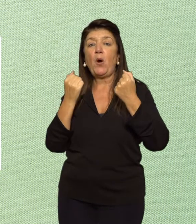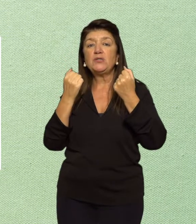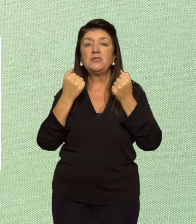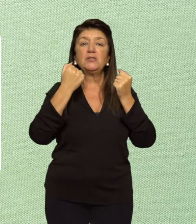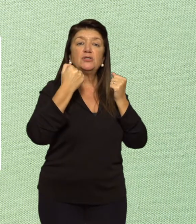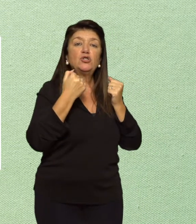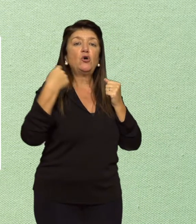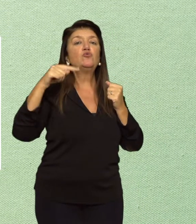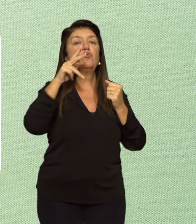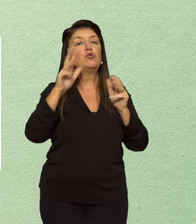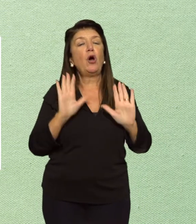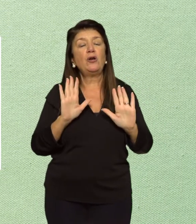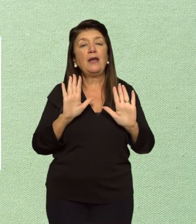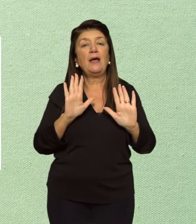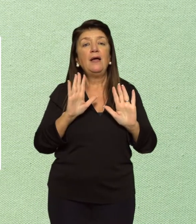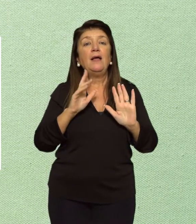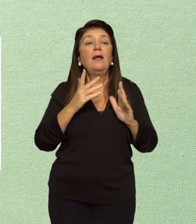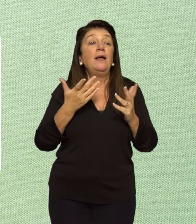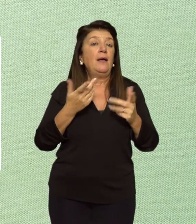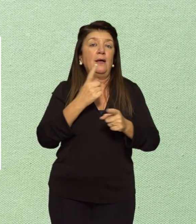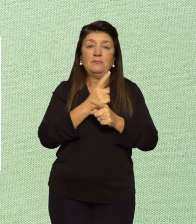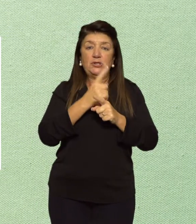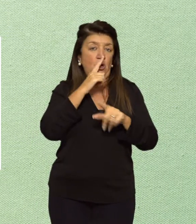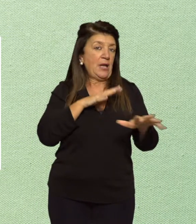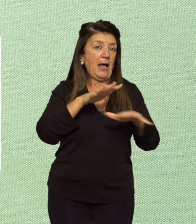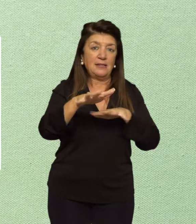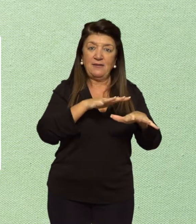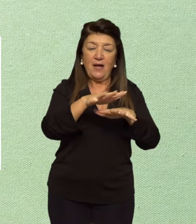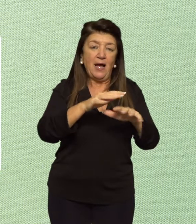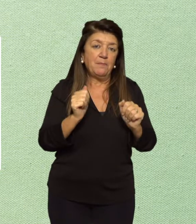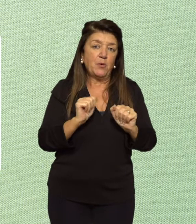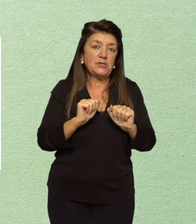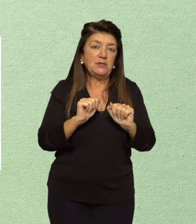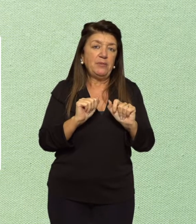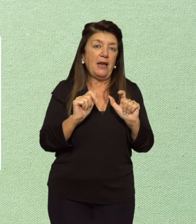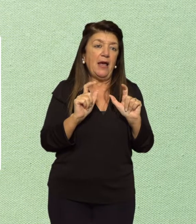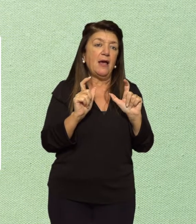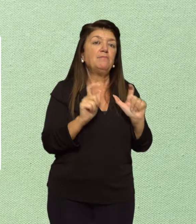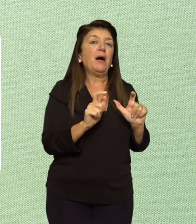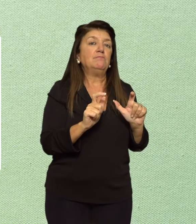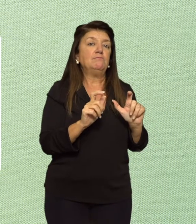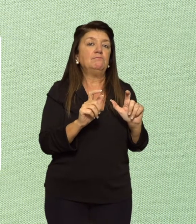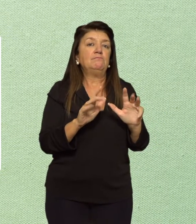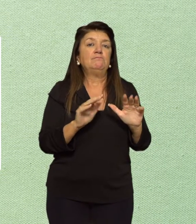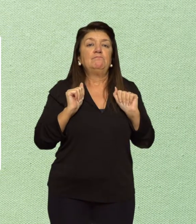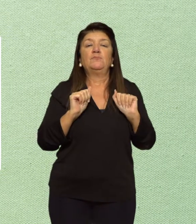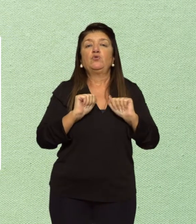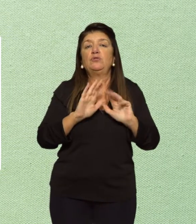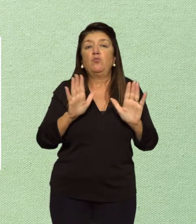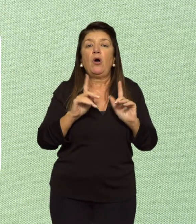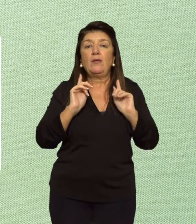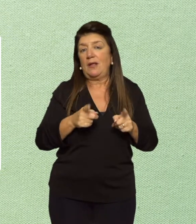non attivare secondo me in certi contesti, in certi fenomeni. E come dicevi